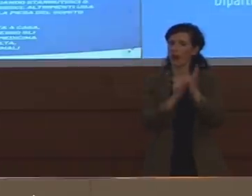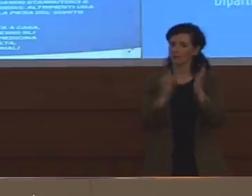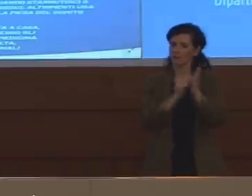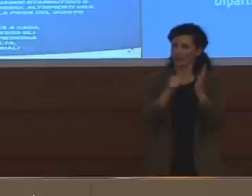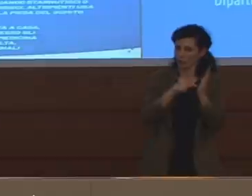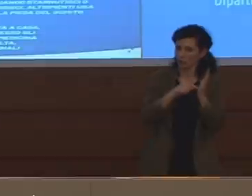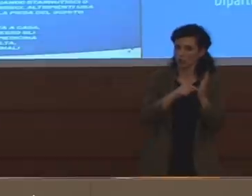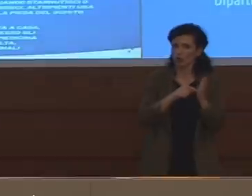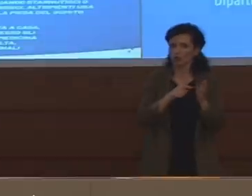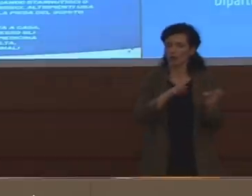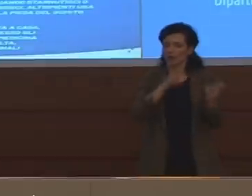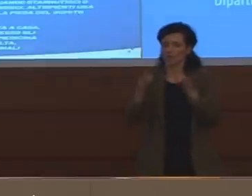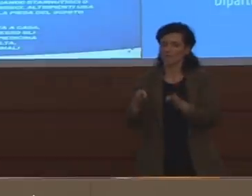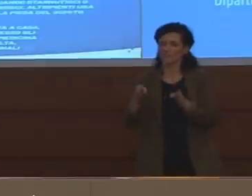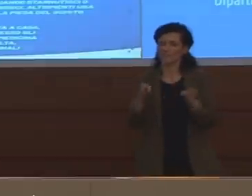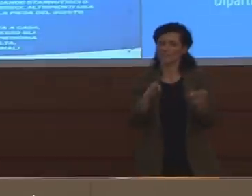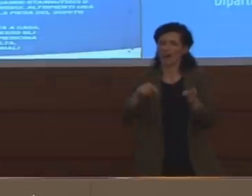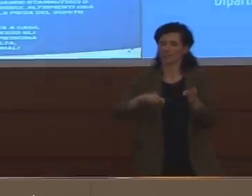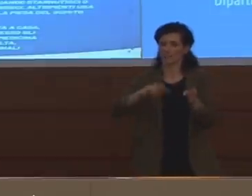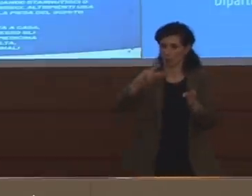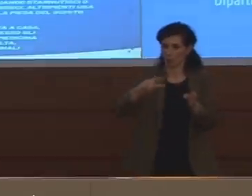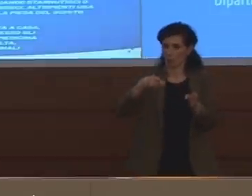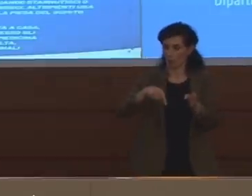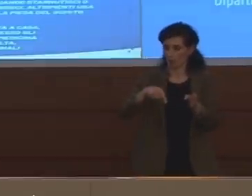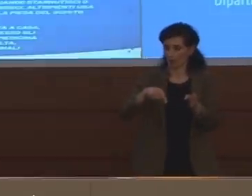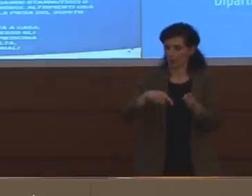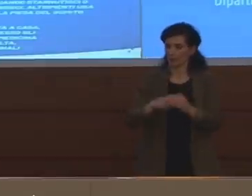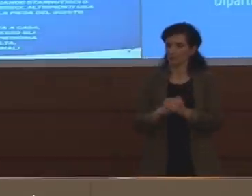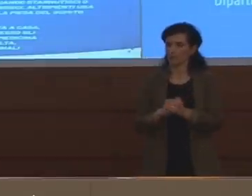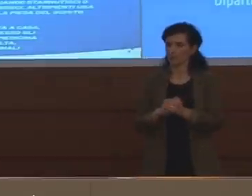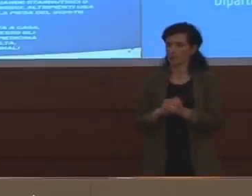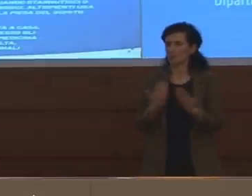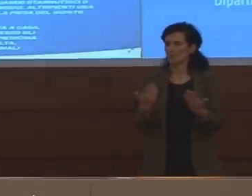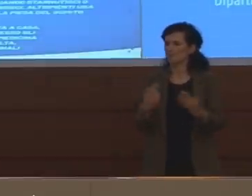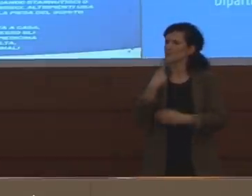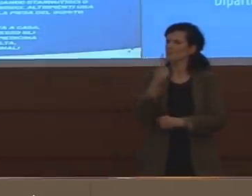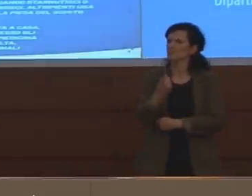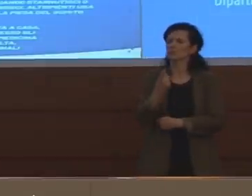Innanzitutto il fatto che sia su base volontaria e non obbligatoria, ovviamente,